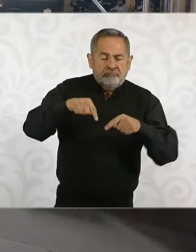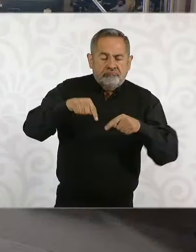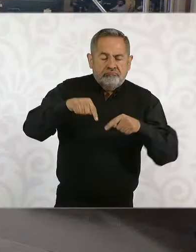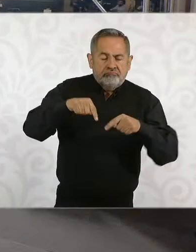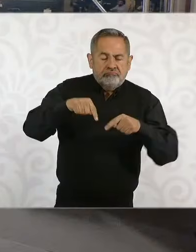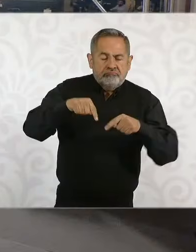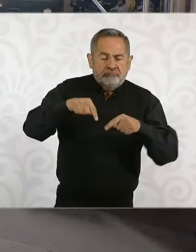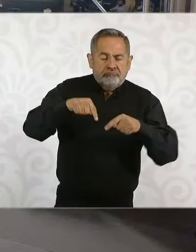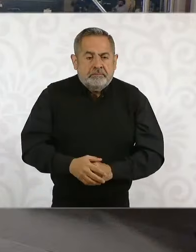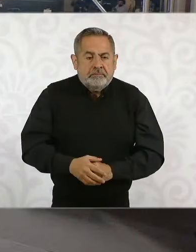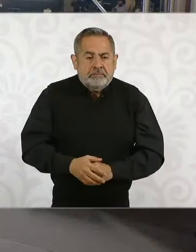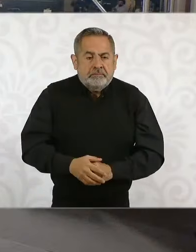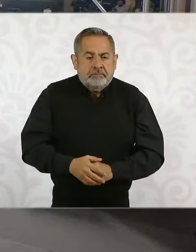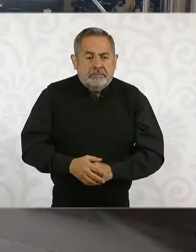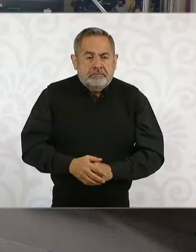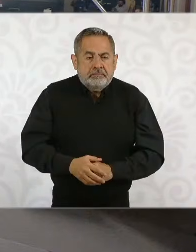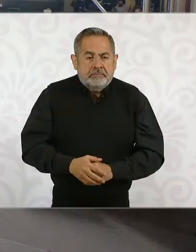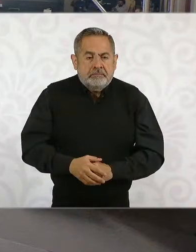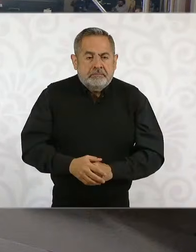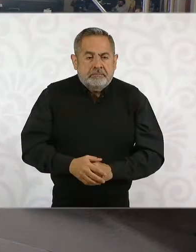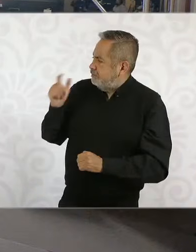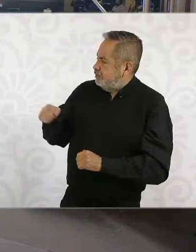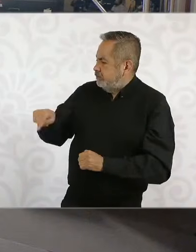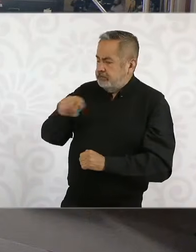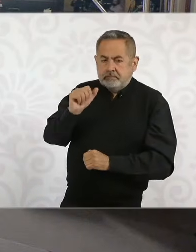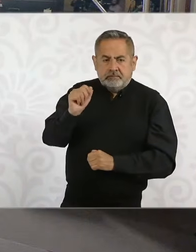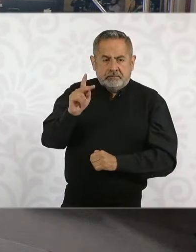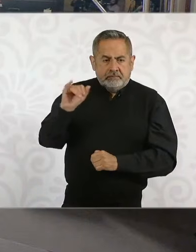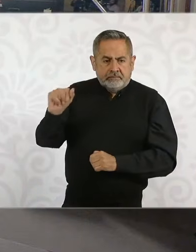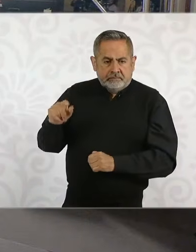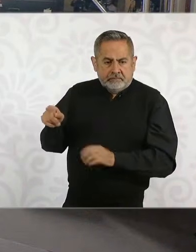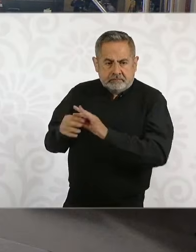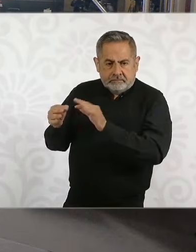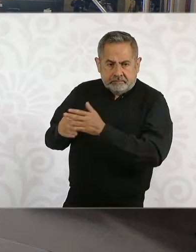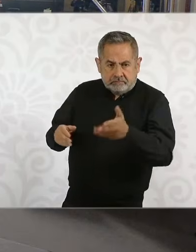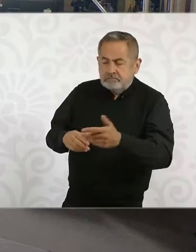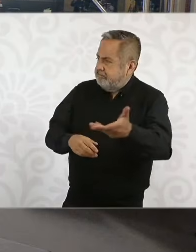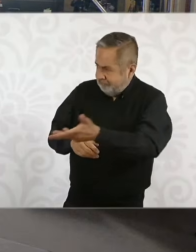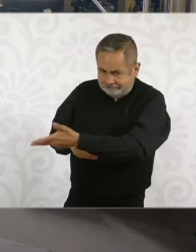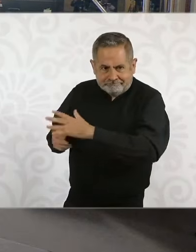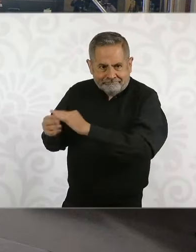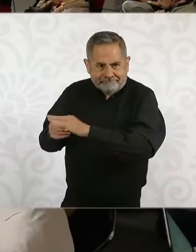¿Quiere alguien platicar sobre las APIs y la inversión que se está haciendo? A ver, primero vente, vente, vente. Adelante, adelante, adelante, adelante. Y luego el doctor trabajo. Adelante,